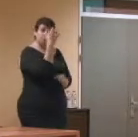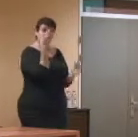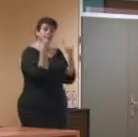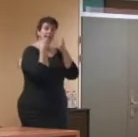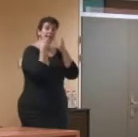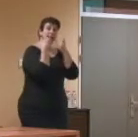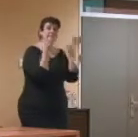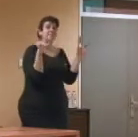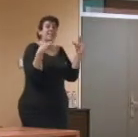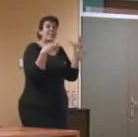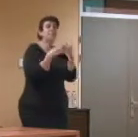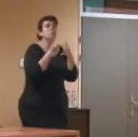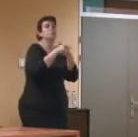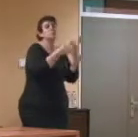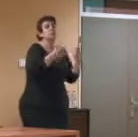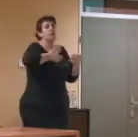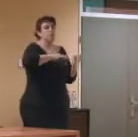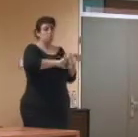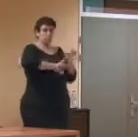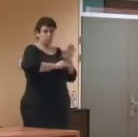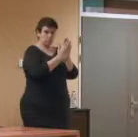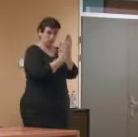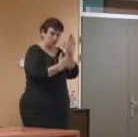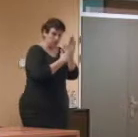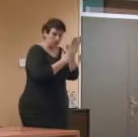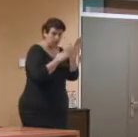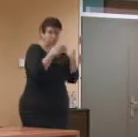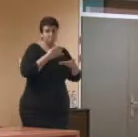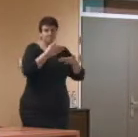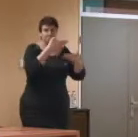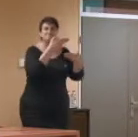equipo de transparencia de la diputación de Valencia por invitarme a participar en estas jornadas